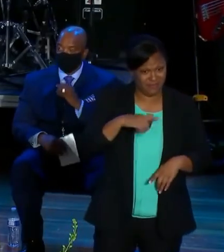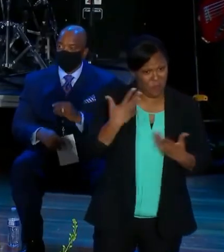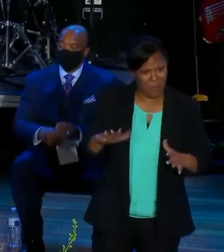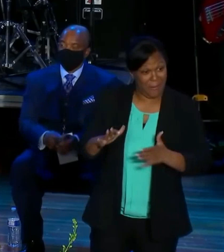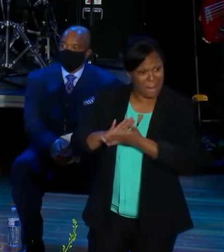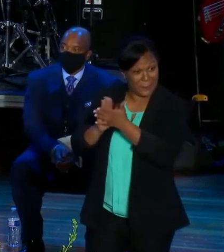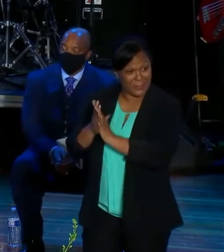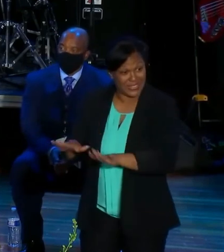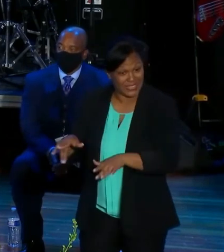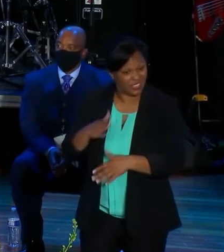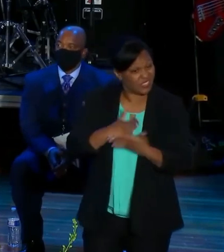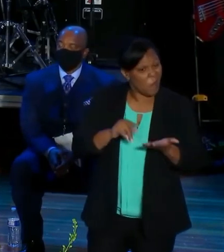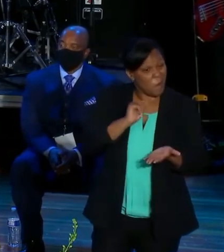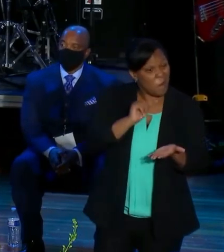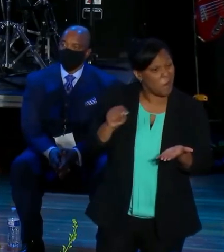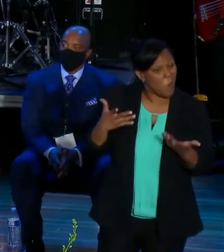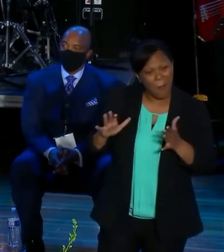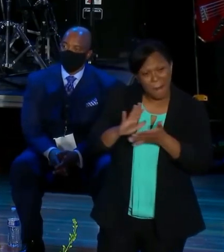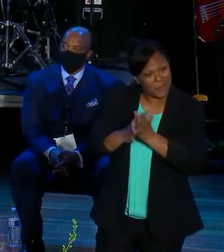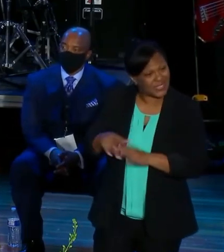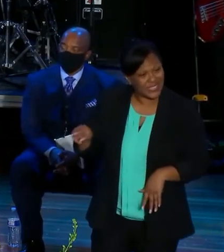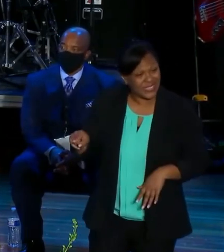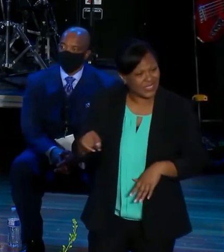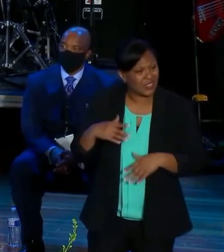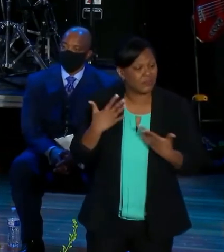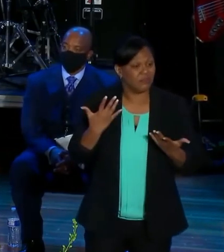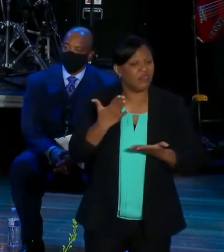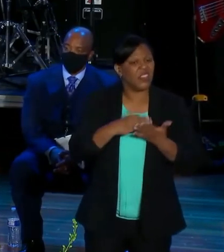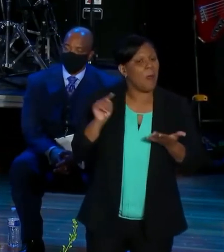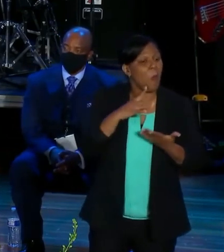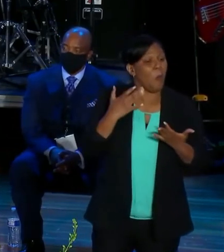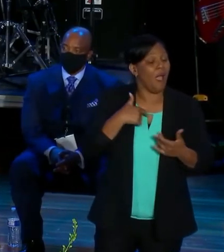Ni vill bara att vi ska hålla käften och lida i tysthet